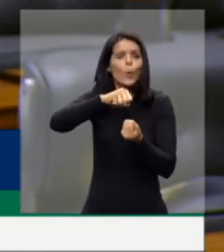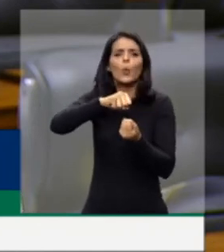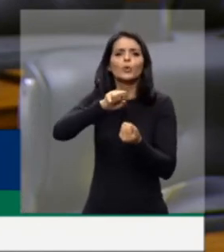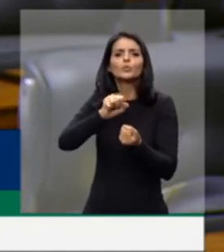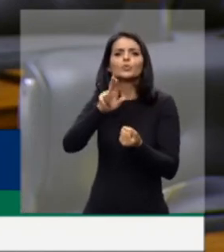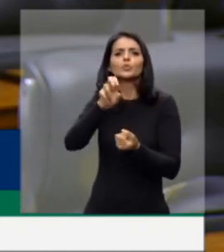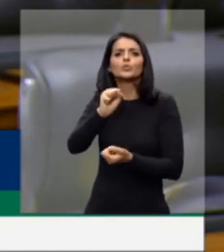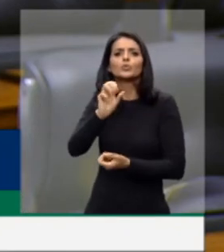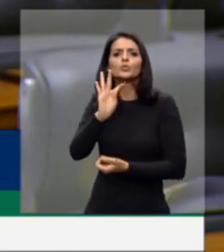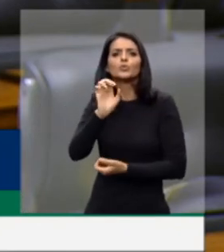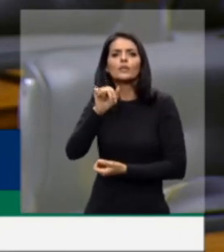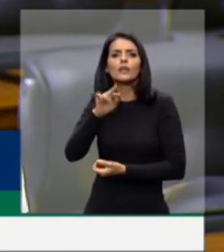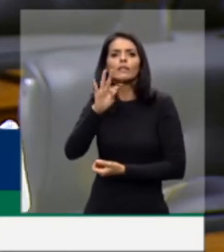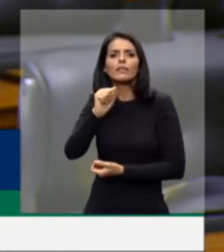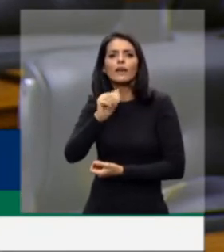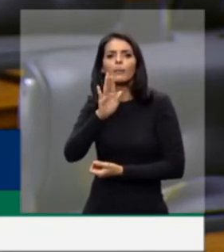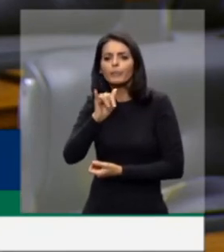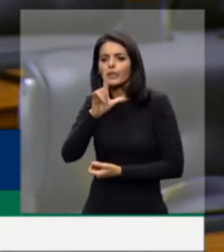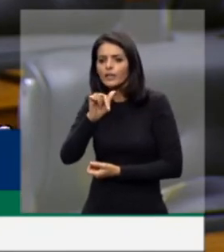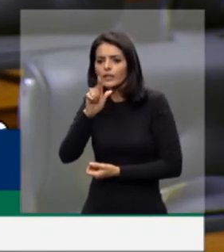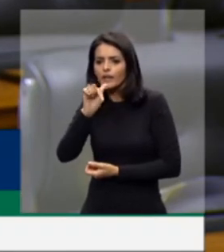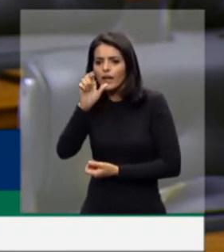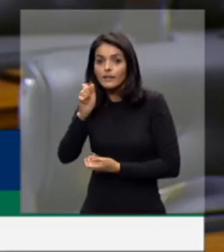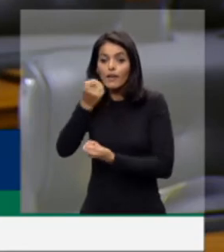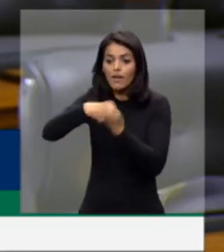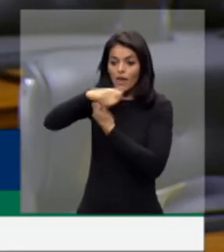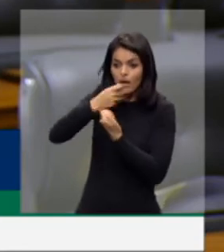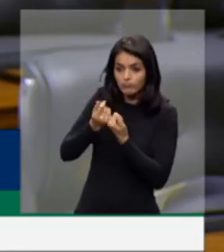VOTAR, NÓS TEMOS PORTANTO UM COMPROMISSO COM A SUSTENTABILIDADE, MAS ESSA SUSTENTABILIDADE PRECISA TER